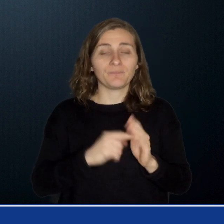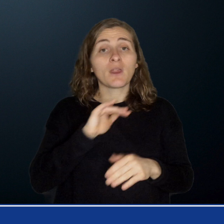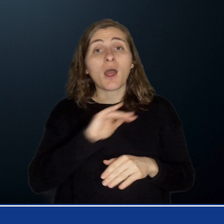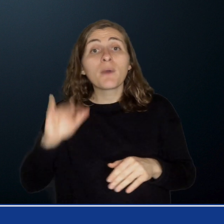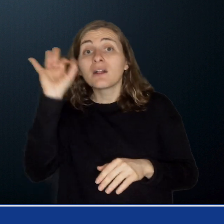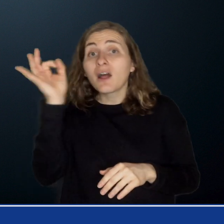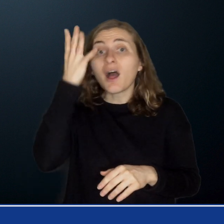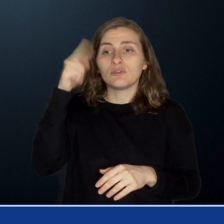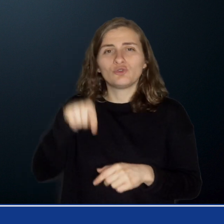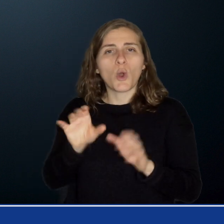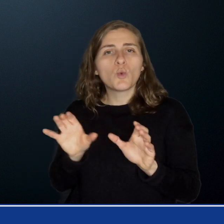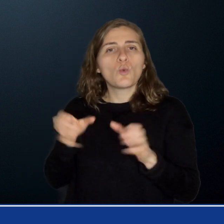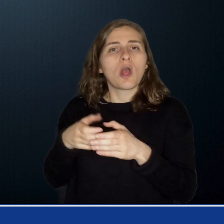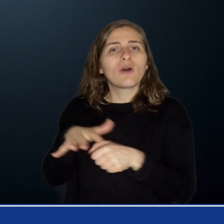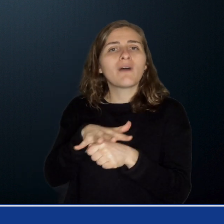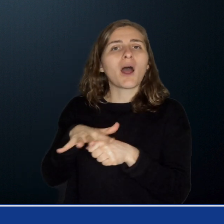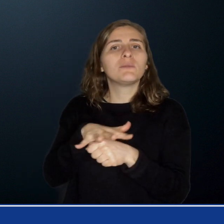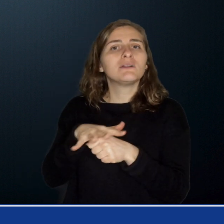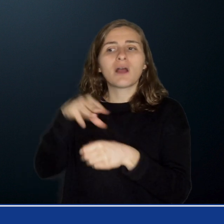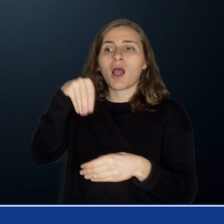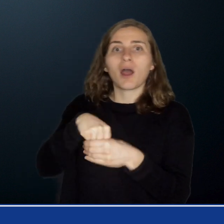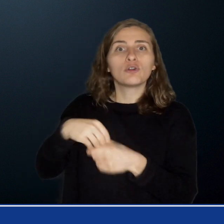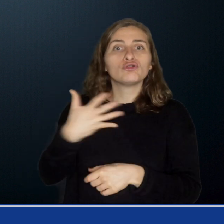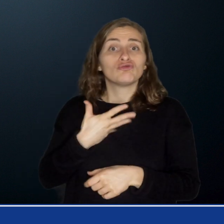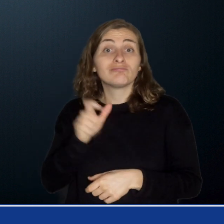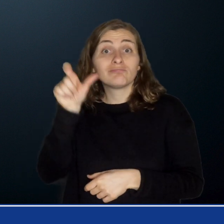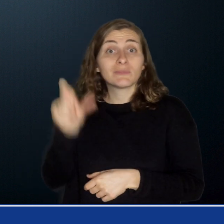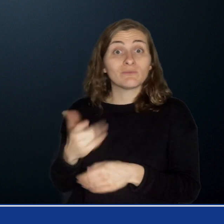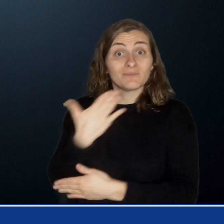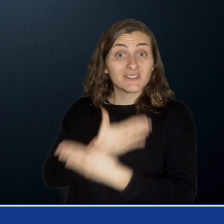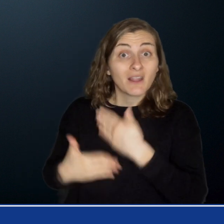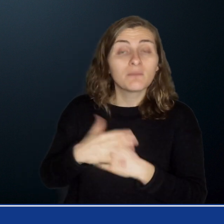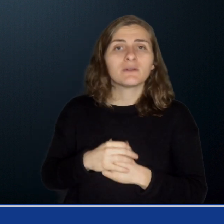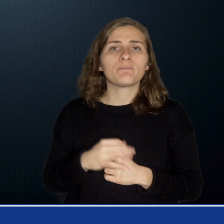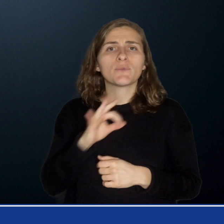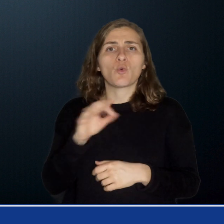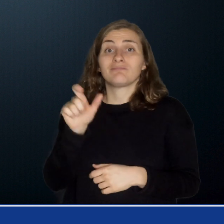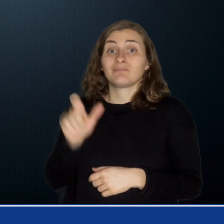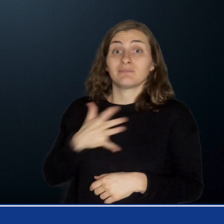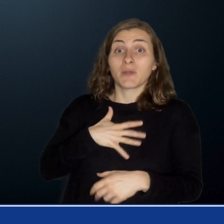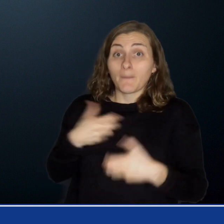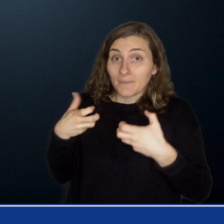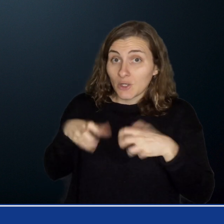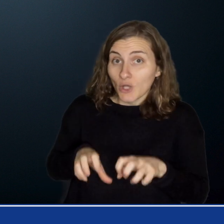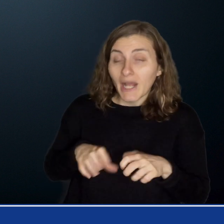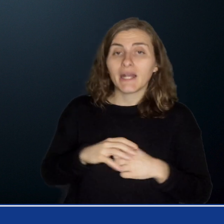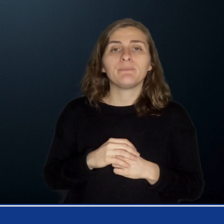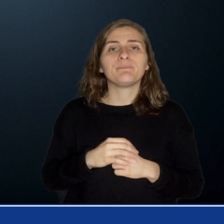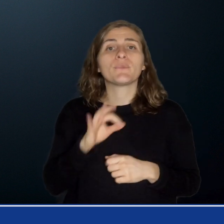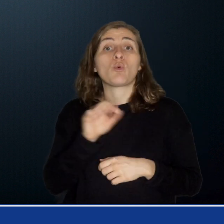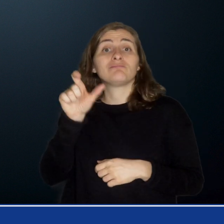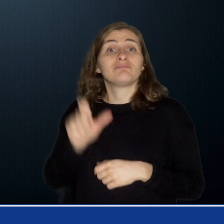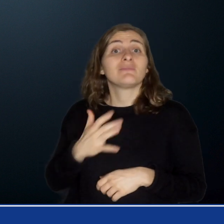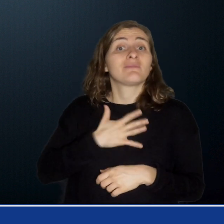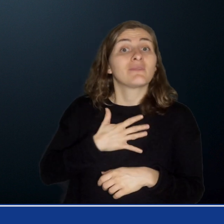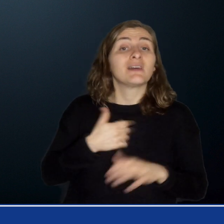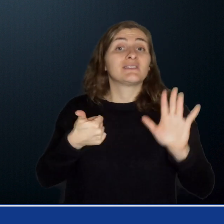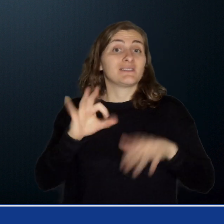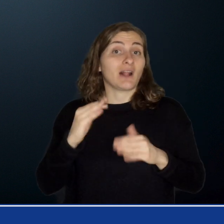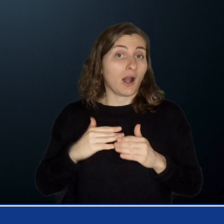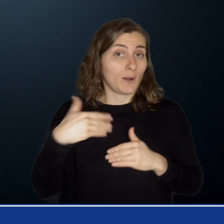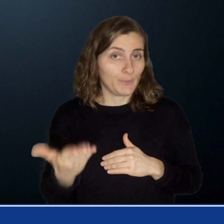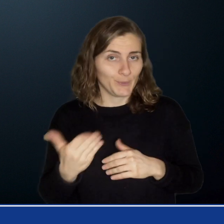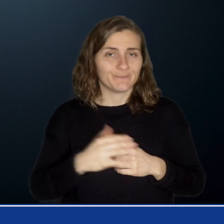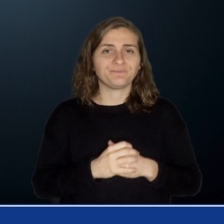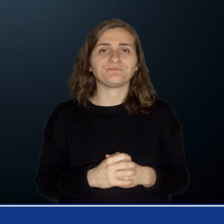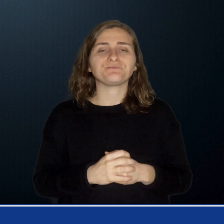Ciò ad eccezione dei nuclei familiari al cui interno vi siano persone con disabilità, minorenni o persone con almeno sessant’anni di età.